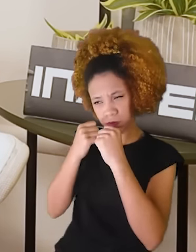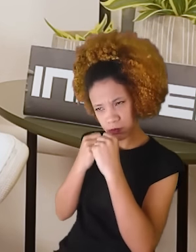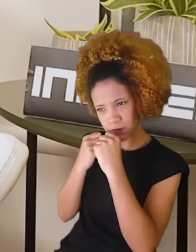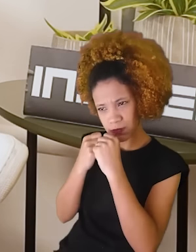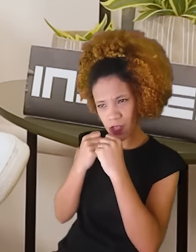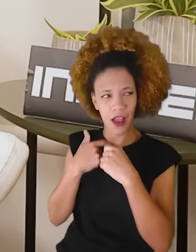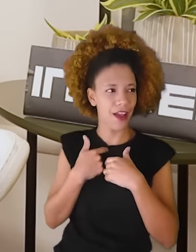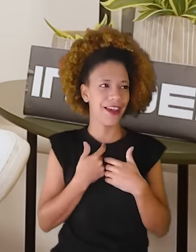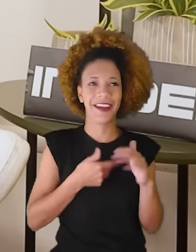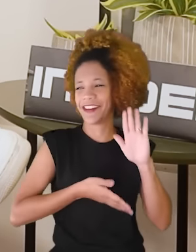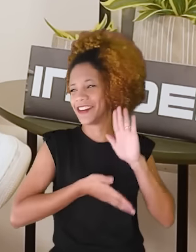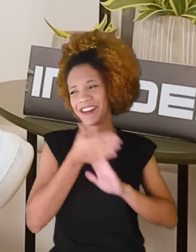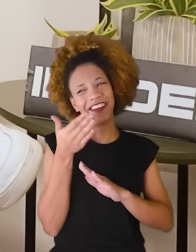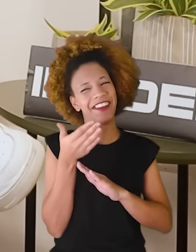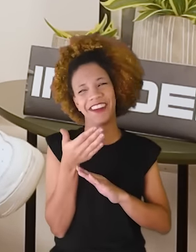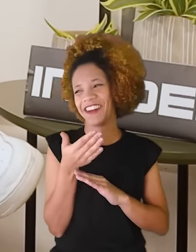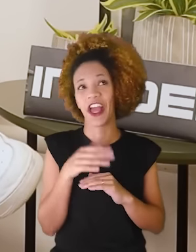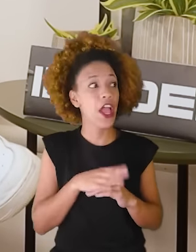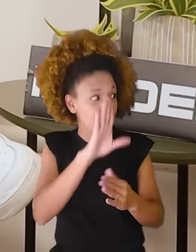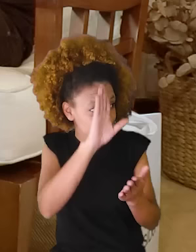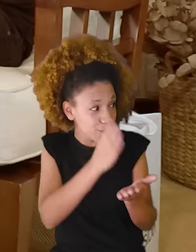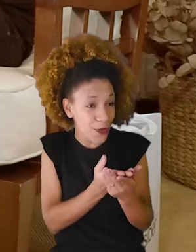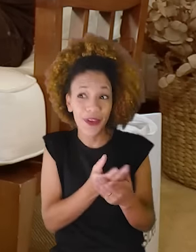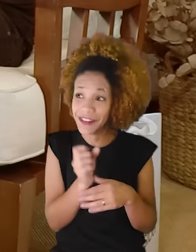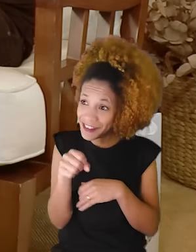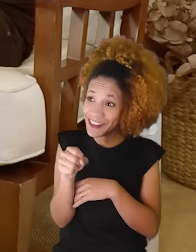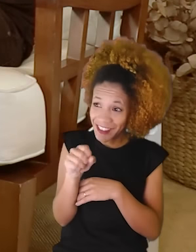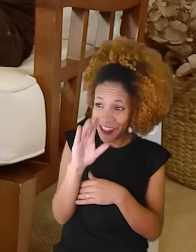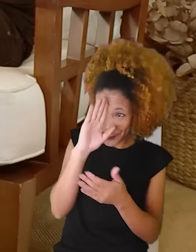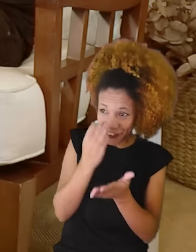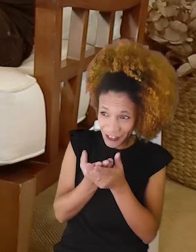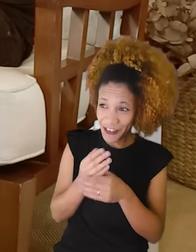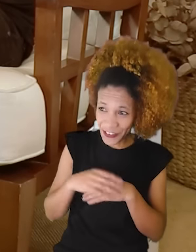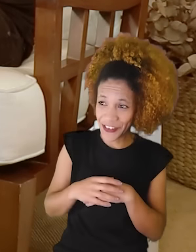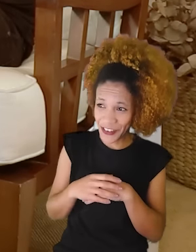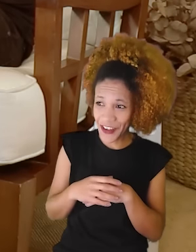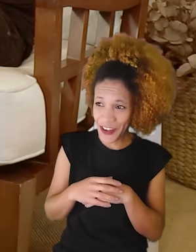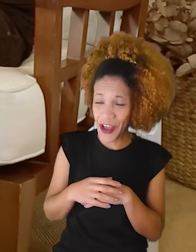ele arregou e saiu fora também cara Ele acreditou nisso acreditou esse esse ele tipo assim ele